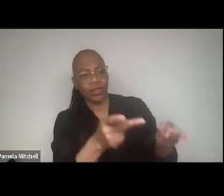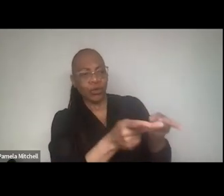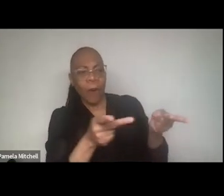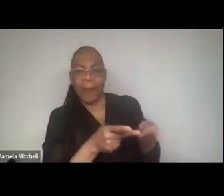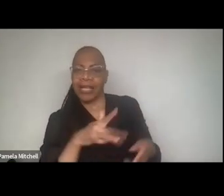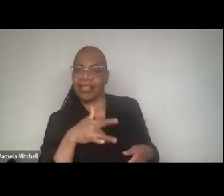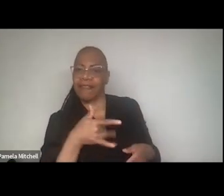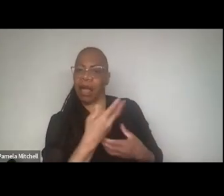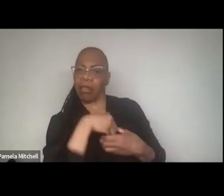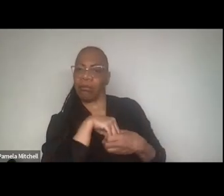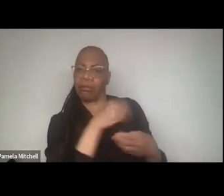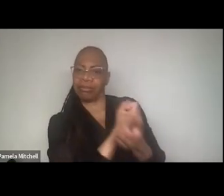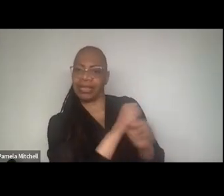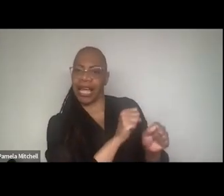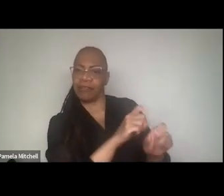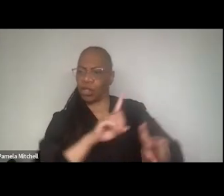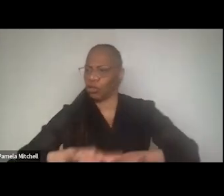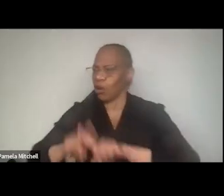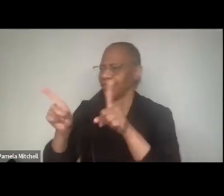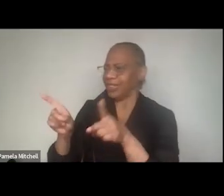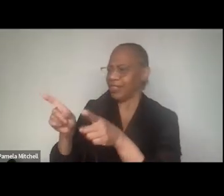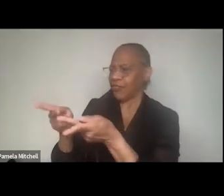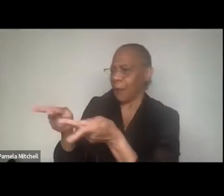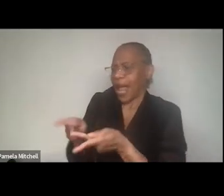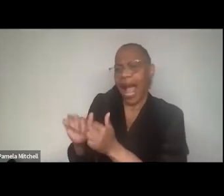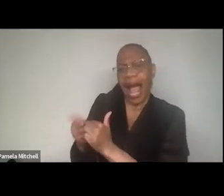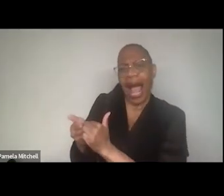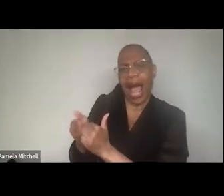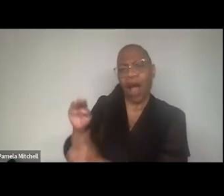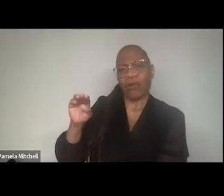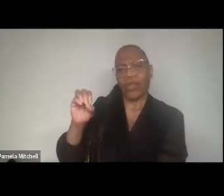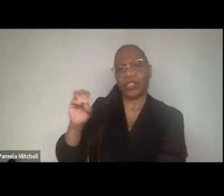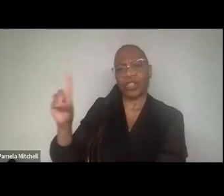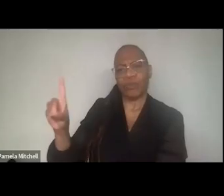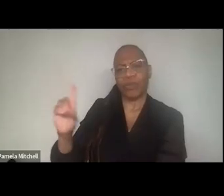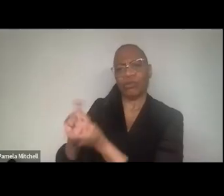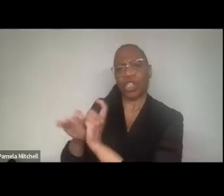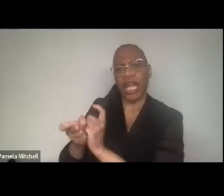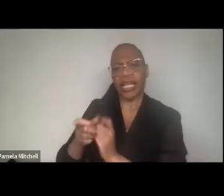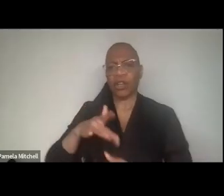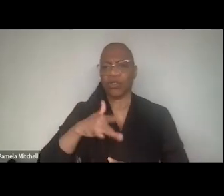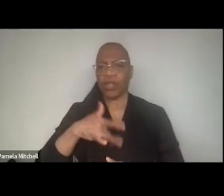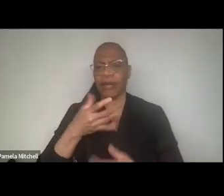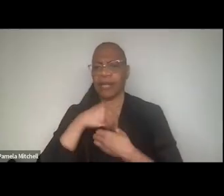¿Cómo cambia su estado de ánimo? ¿Experimenta ansiedad? ¿Cómo cambia su capacidad para manejarse a sí misma?